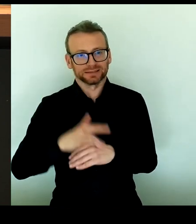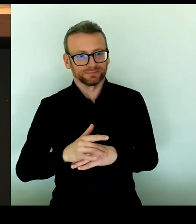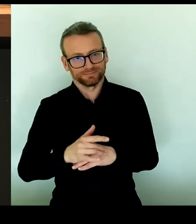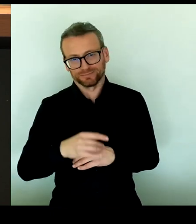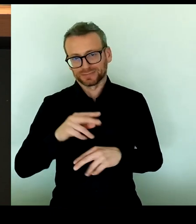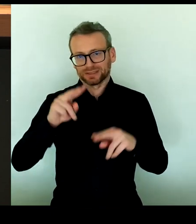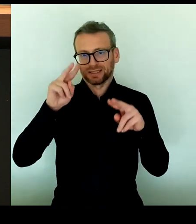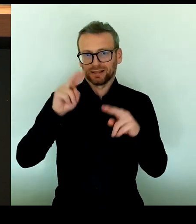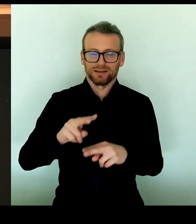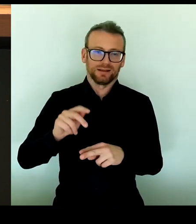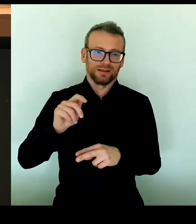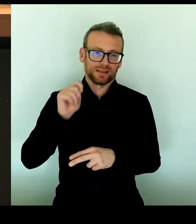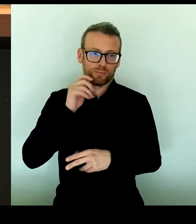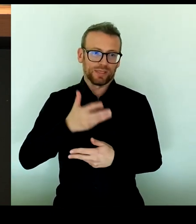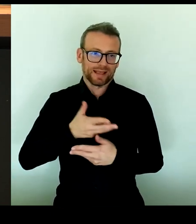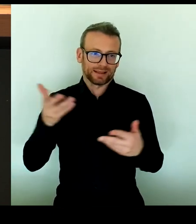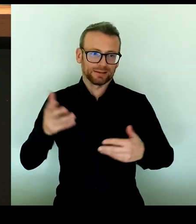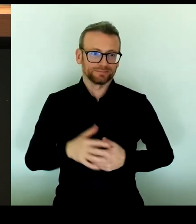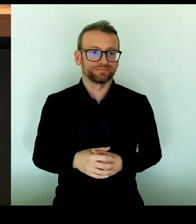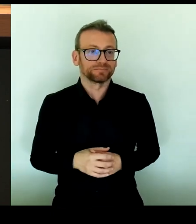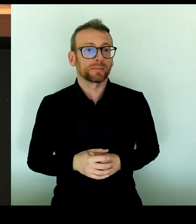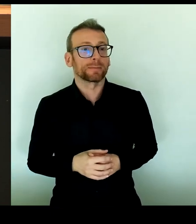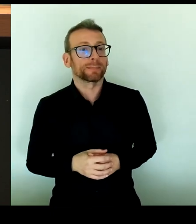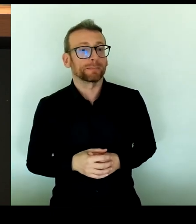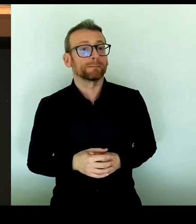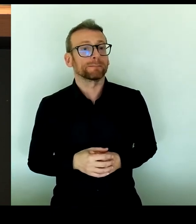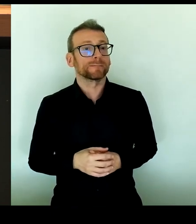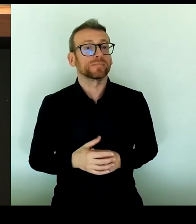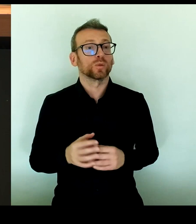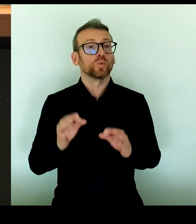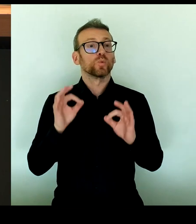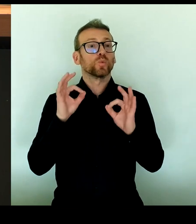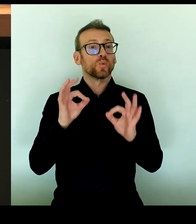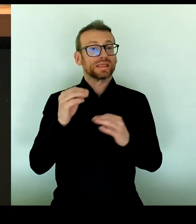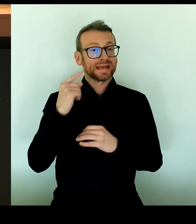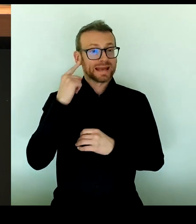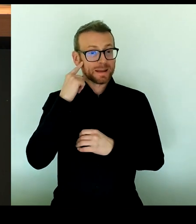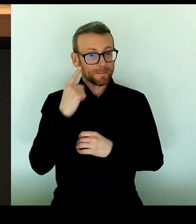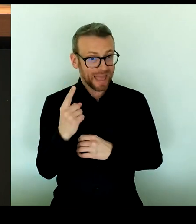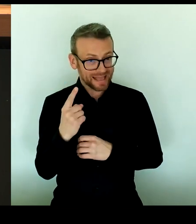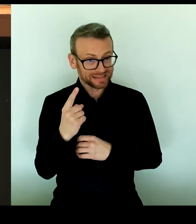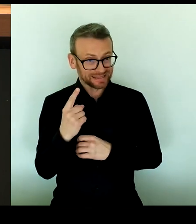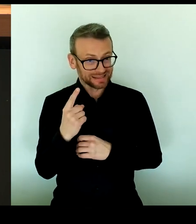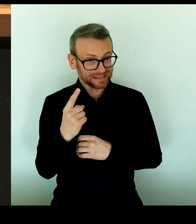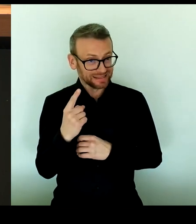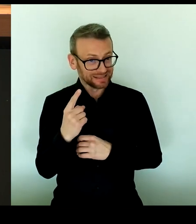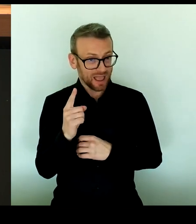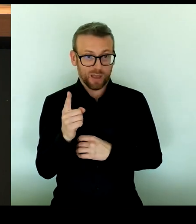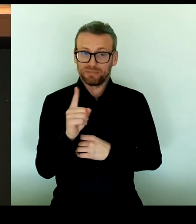aufgewärmt wird. Wir müssen uns noch mal vorstellen, was dieser Antrag bewirken soll